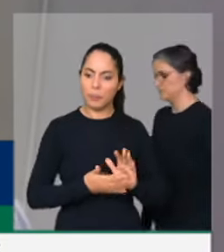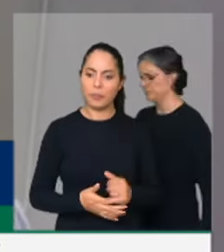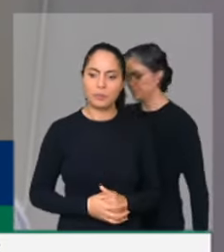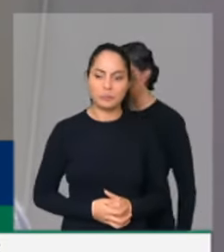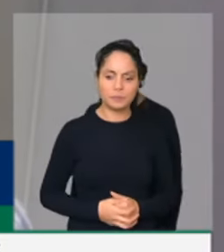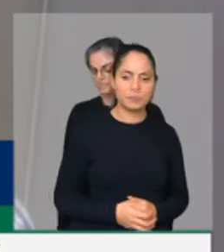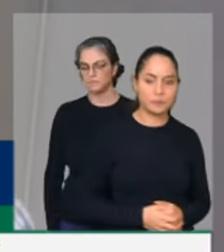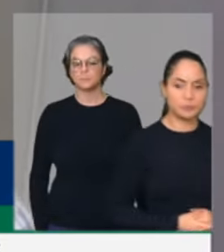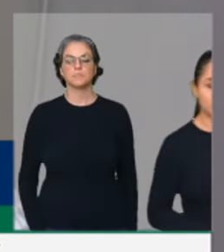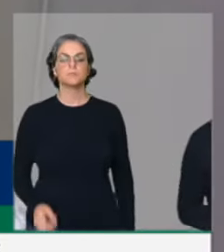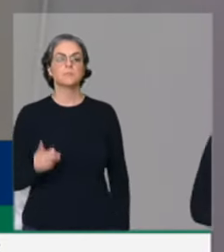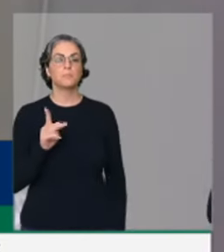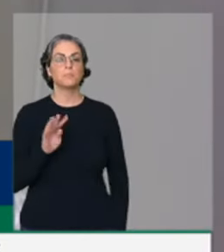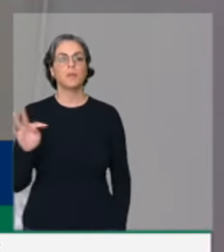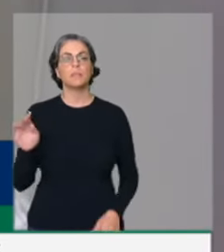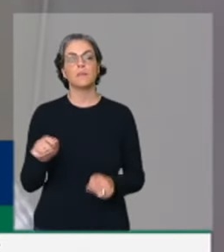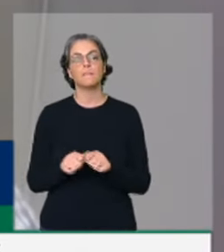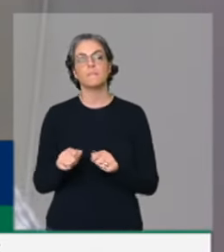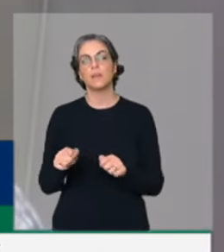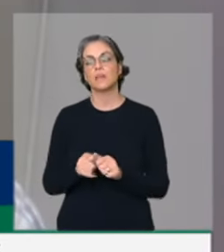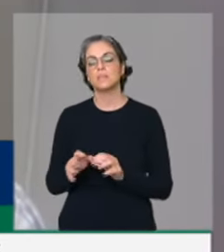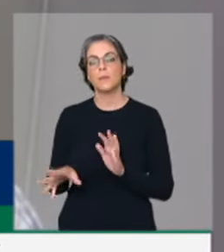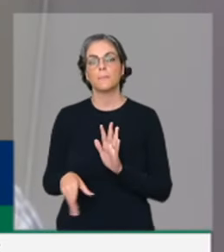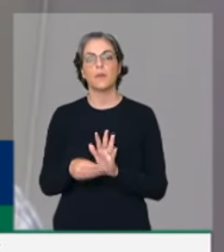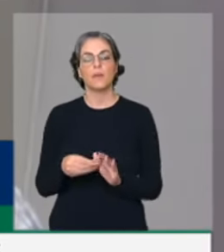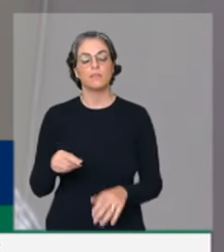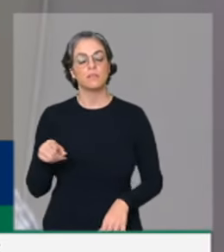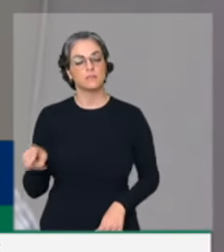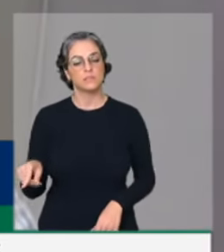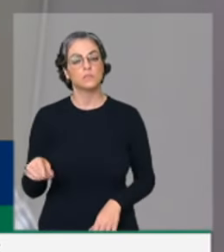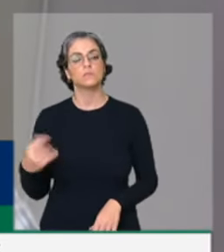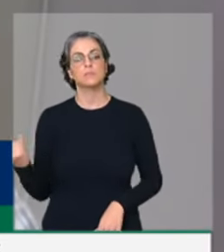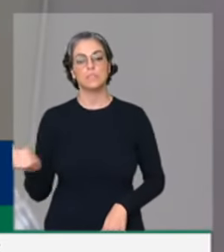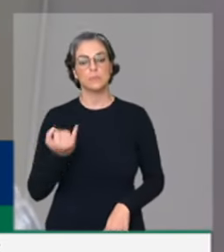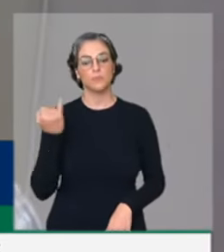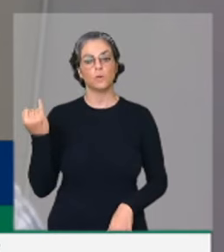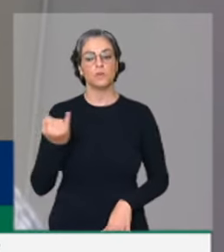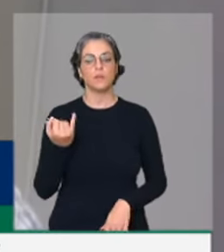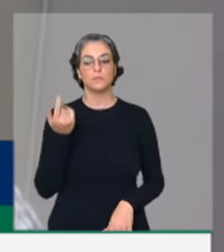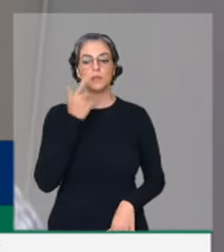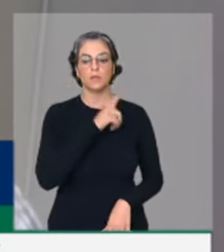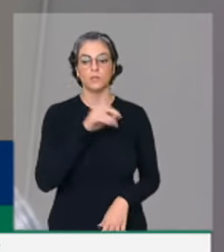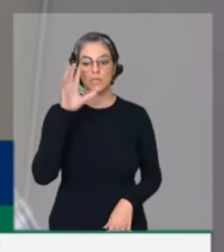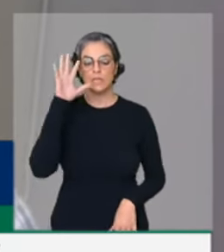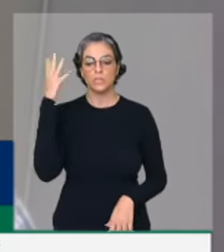É FUNDAMENTAL PARA SANAR... PELO MENOS EM PARTE ESSAS QUESTÕES LEVANTADAS... CORRETAMENTE.... PELO DEPUTADO ARLINDO CHINAGLIA. ENTÃO,